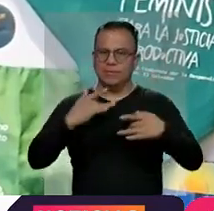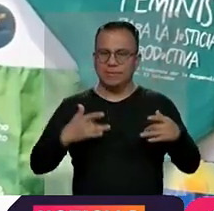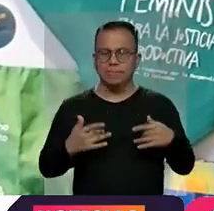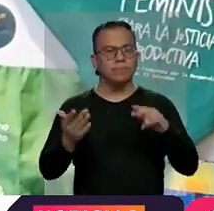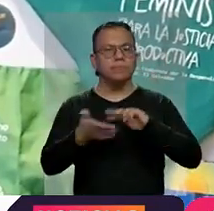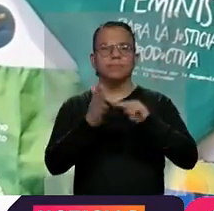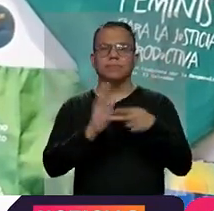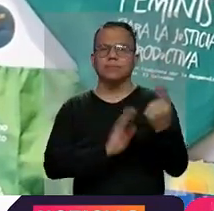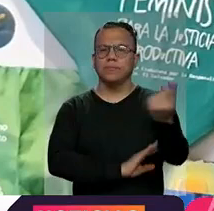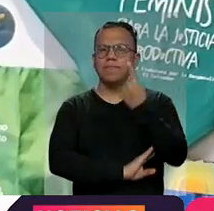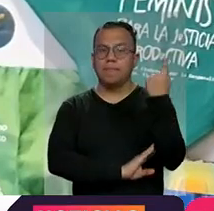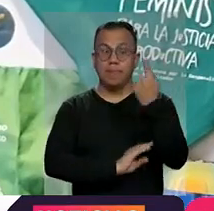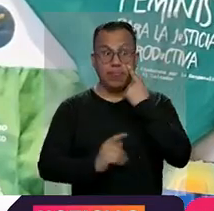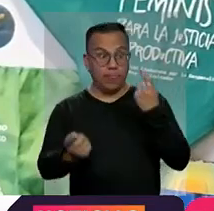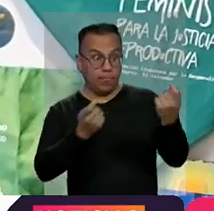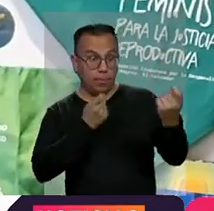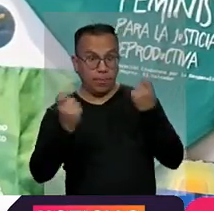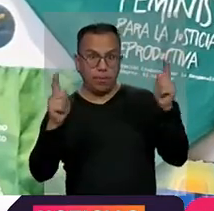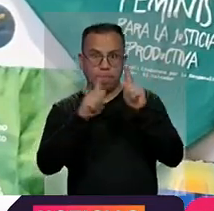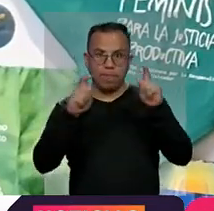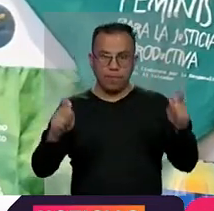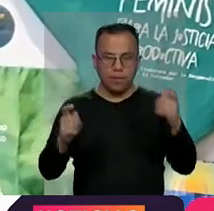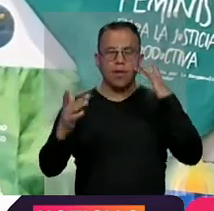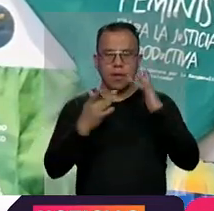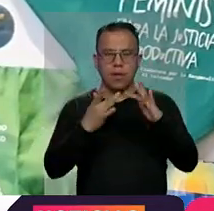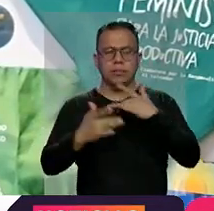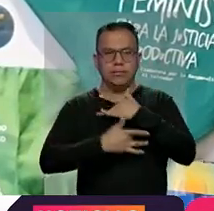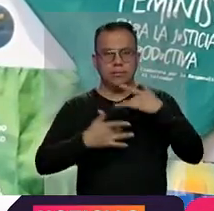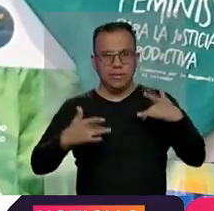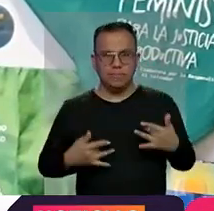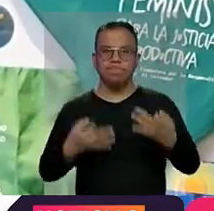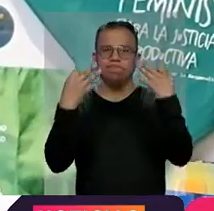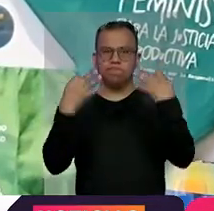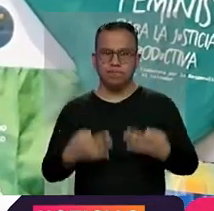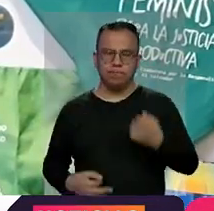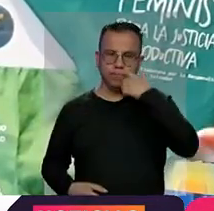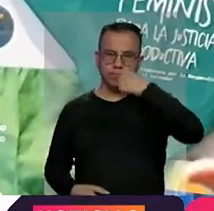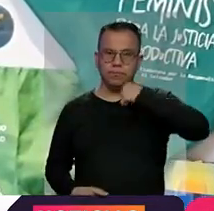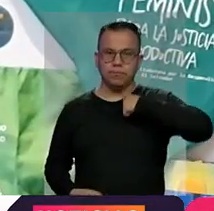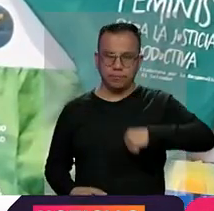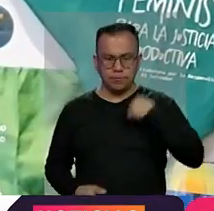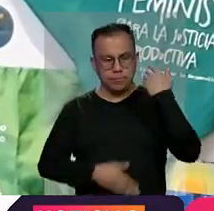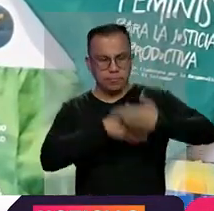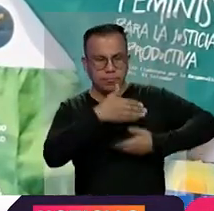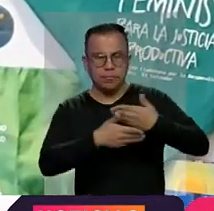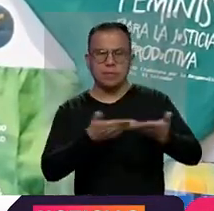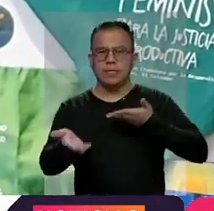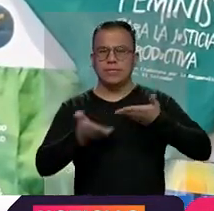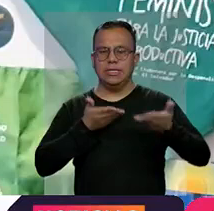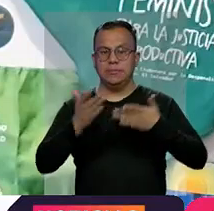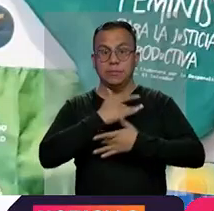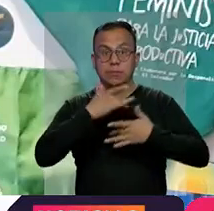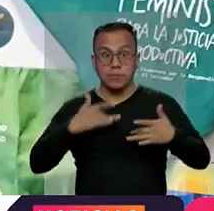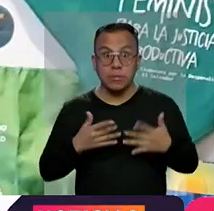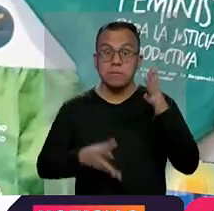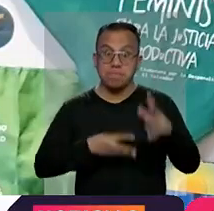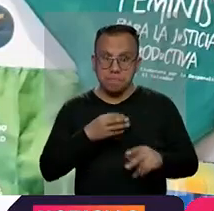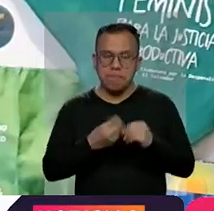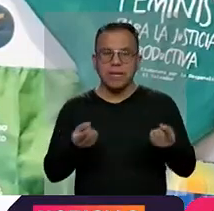ESTERILIZADO, QUE DE EXISTIR EN LOS CóDIGOS PENALES, QUE PODAMOS REGULARLO A TRAVéS DE